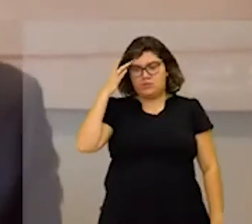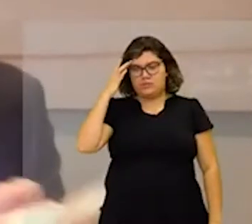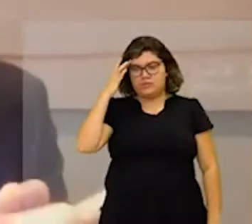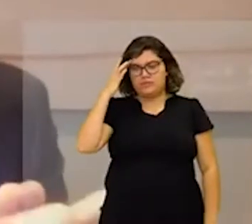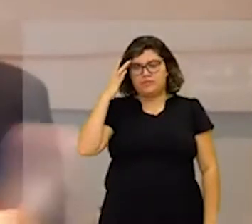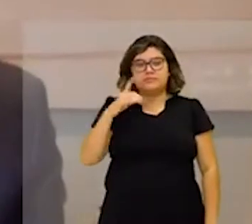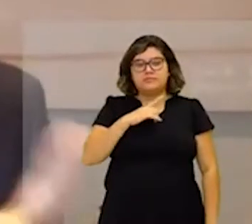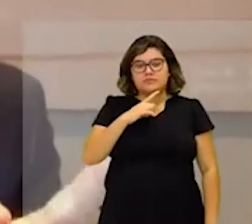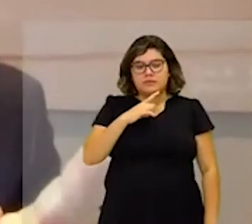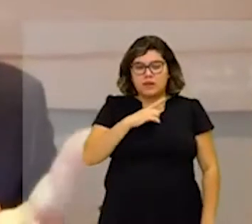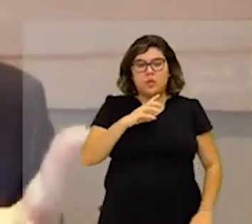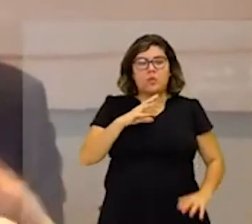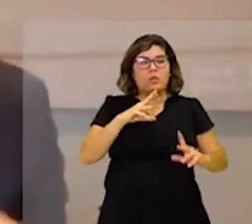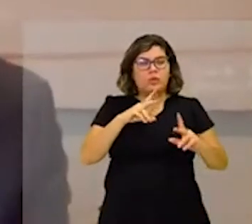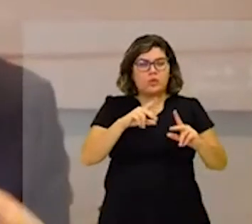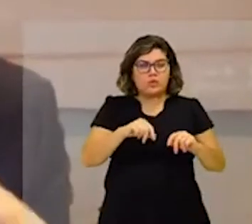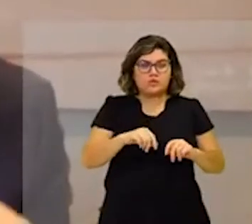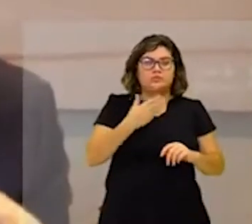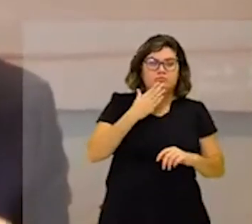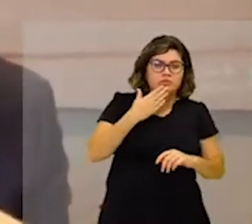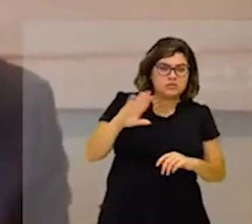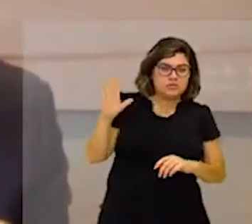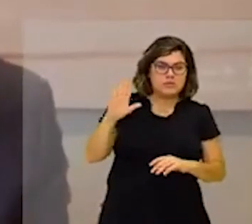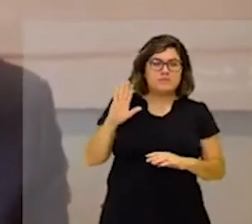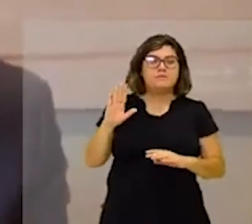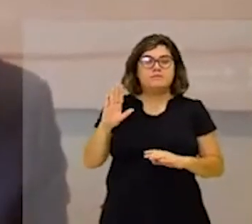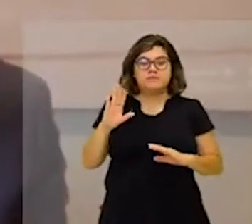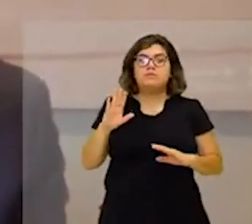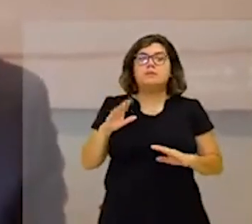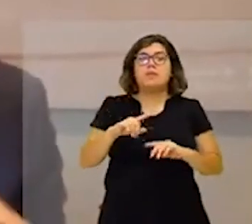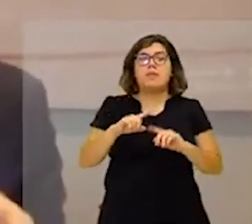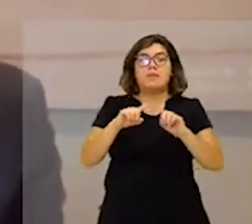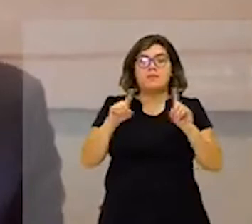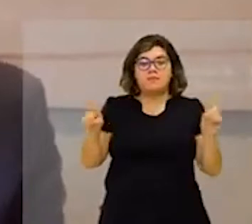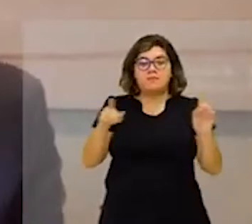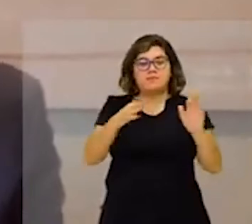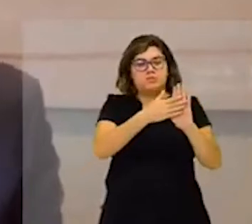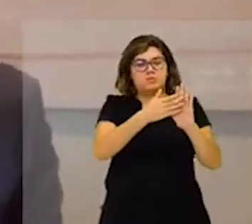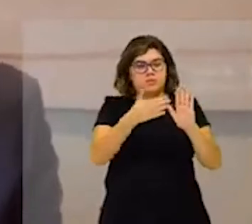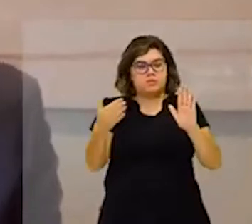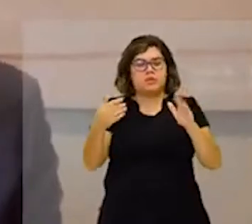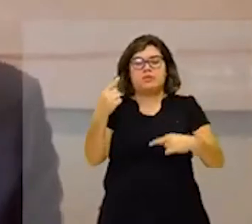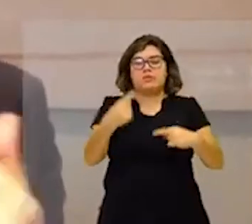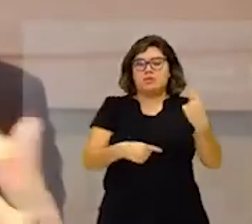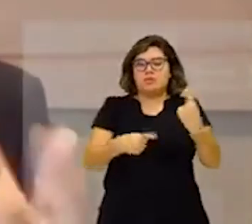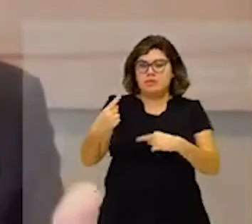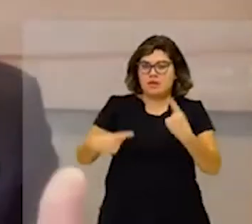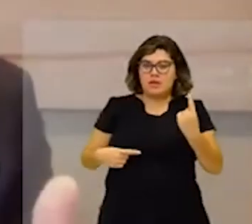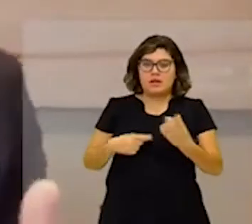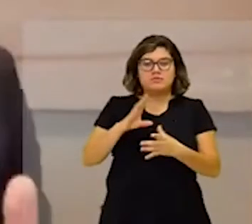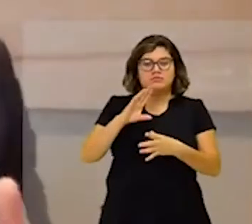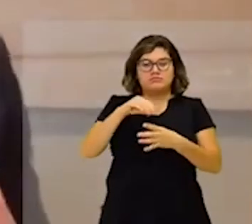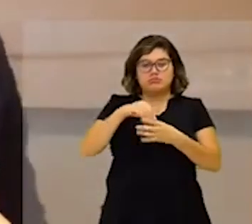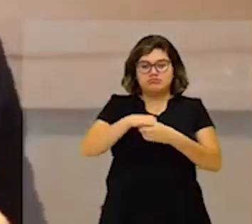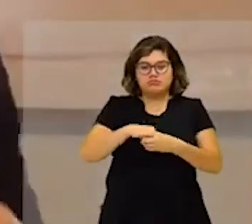legibilidade inelegibilidades público mais durante os de bar em plenário inclusive a determinados